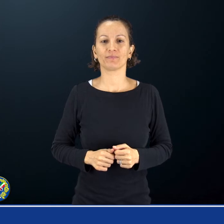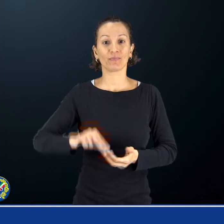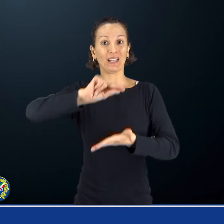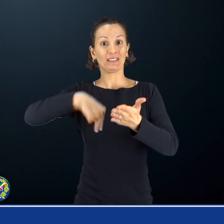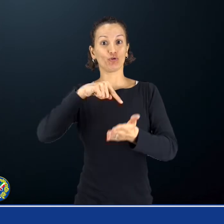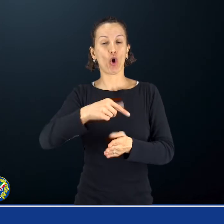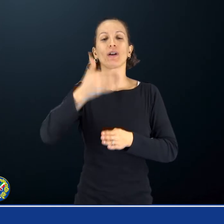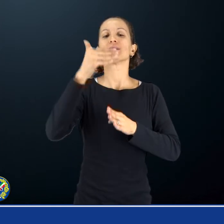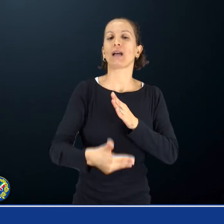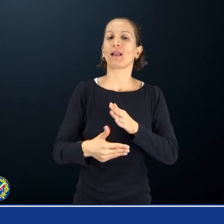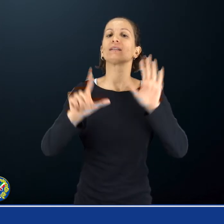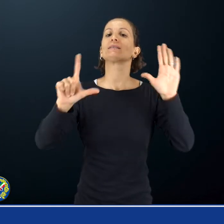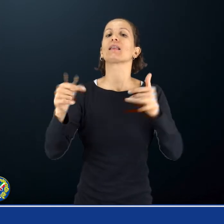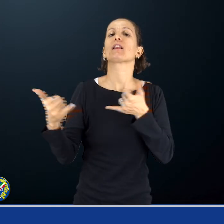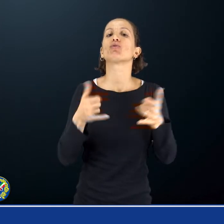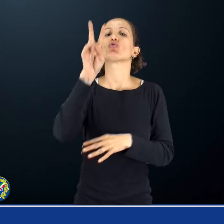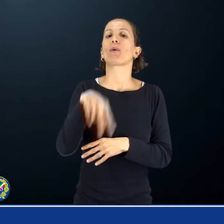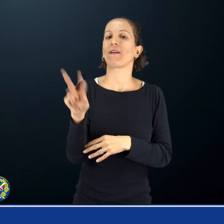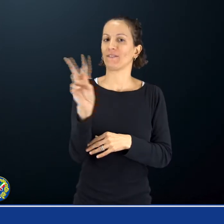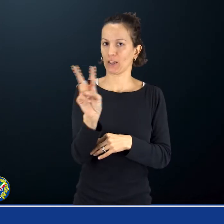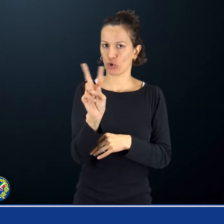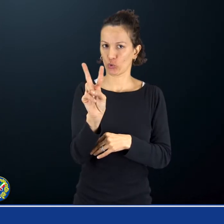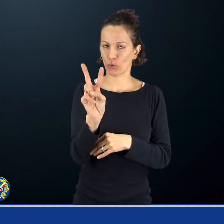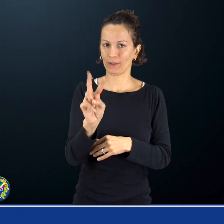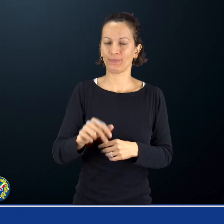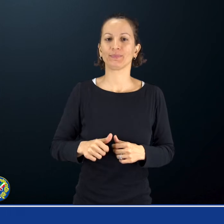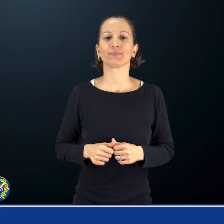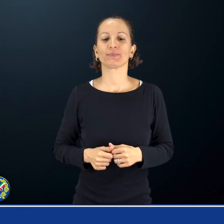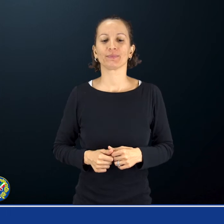Le iscrizioni si chiuderanno il 07 dicembre 2022.